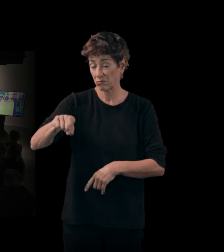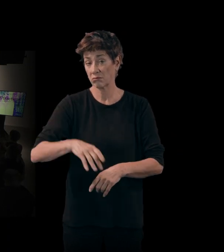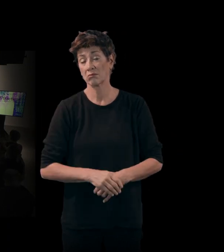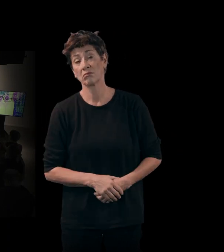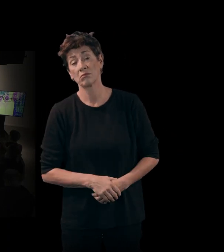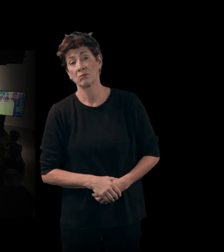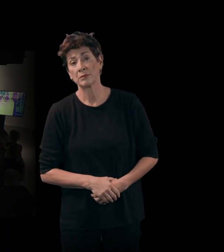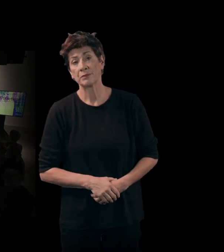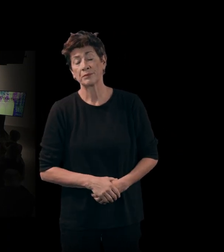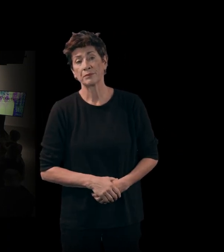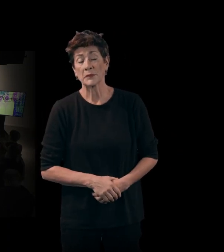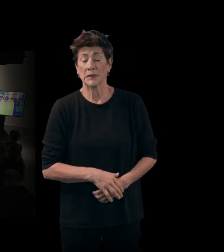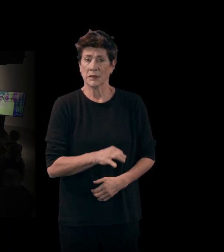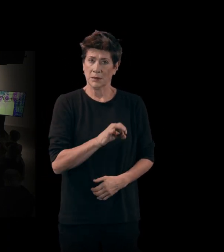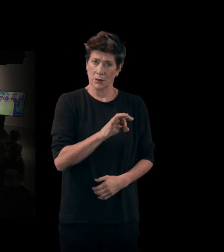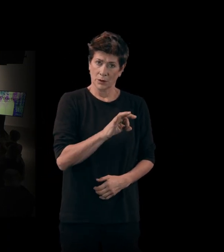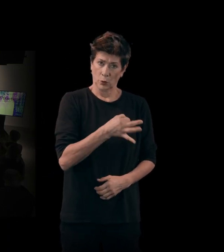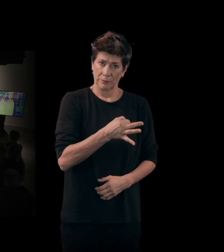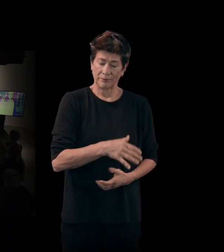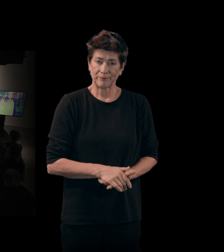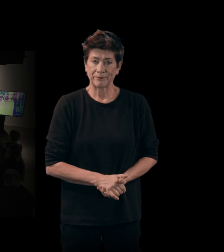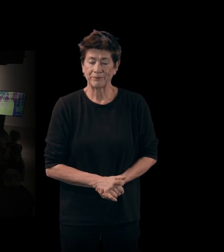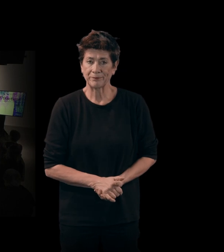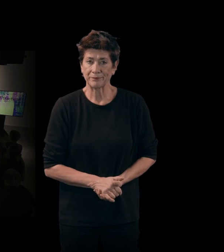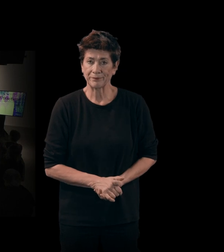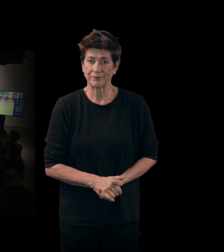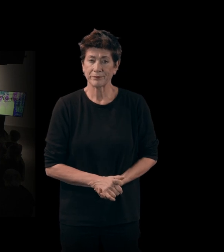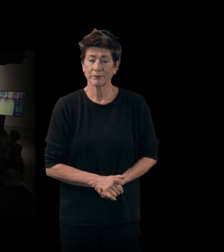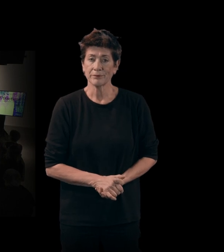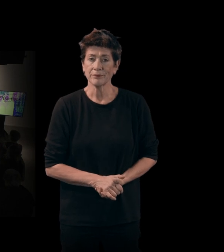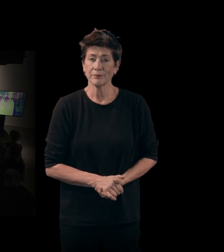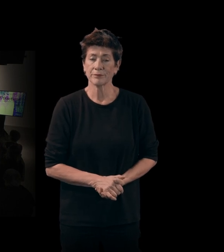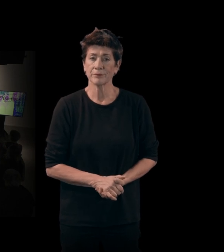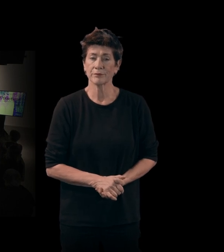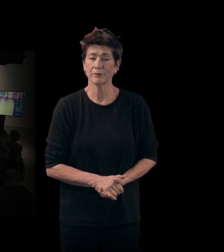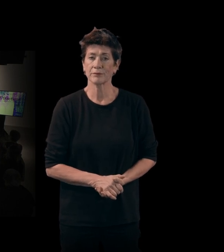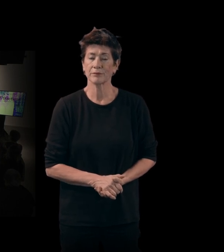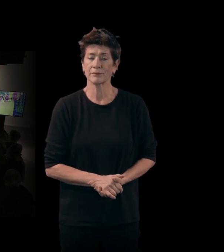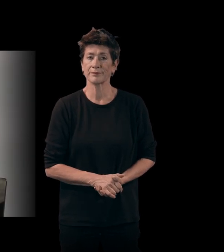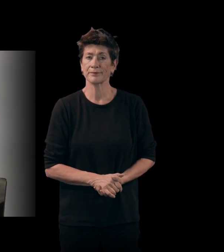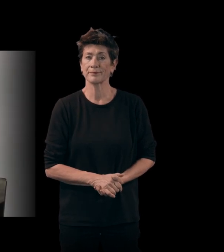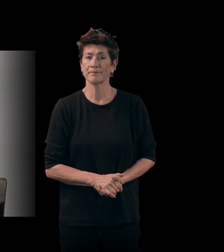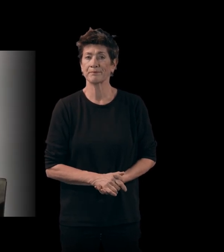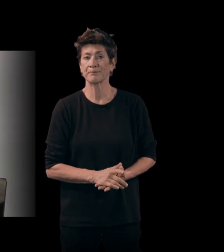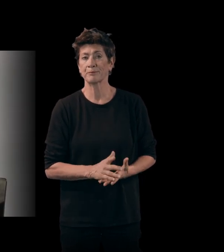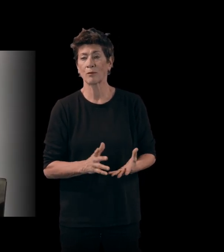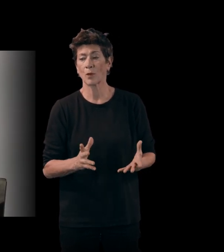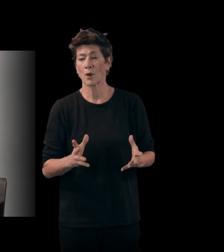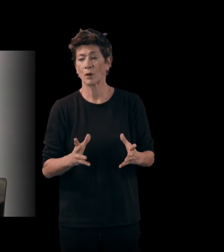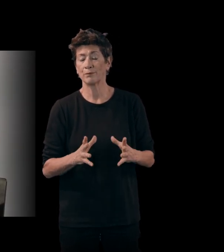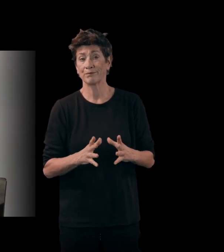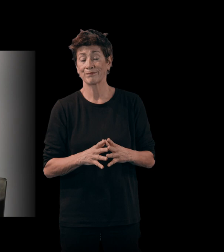Là aussi, je pense qu’elle est